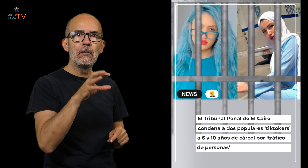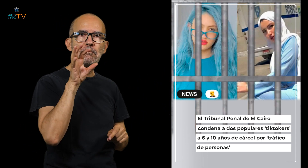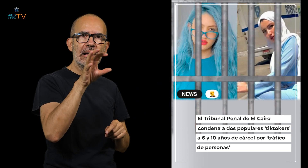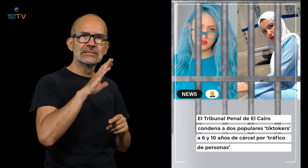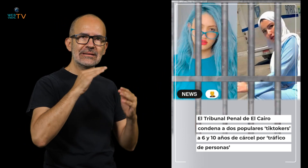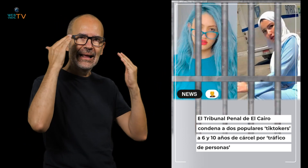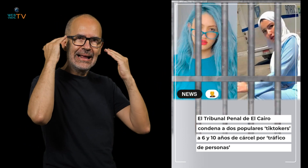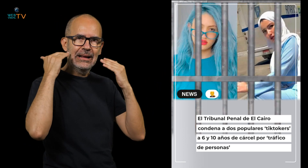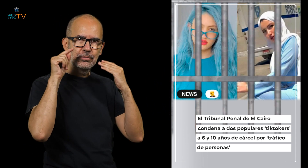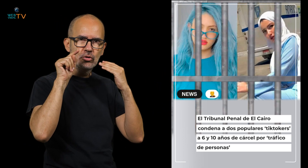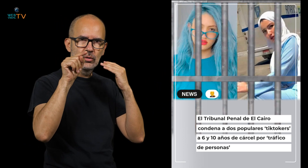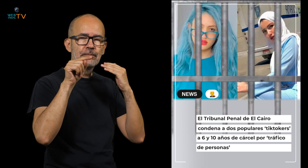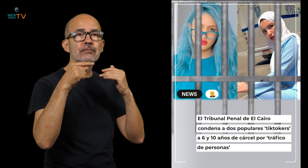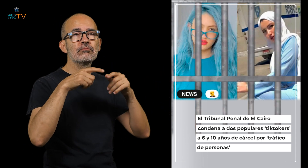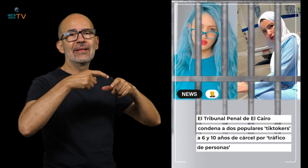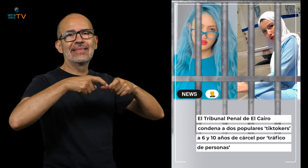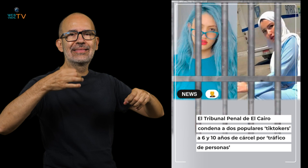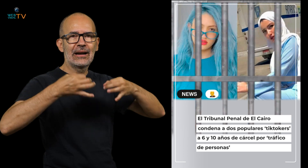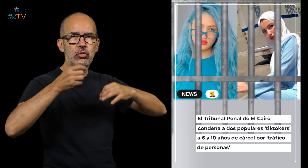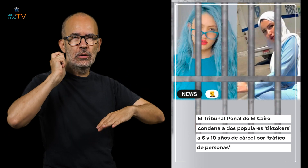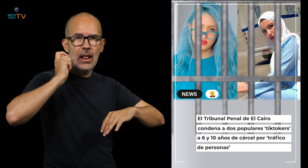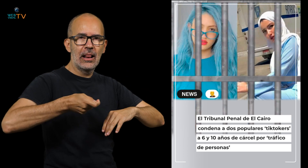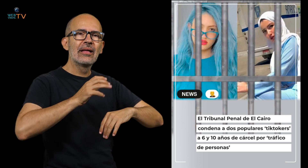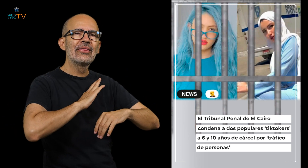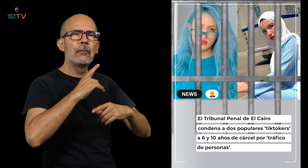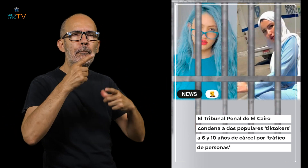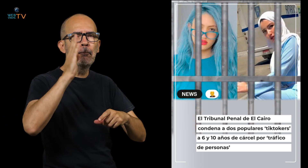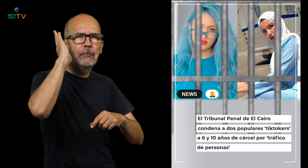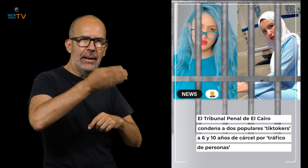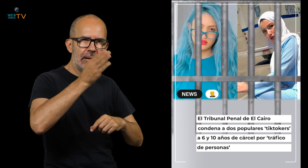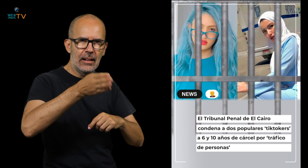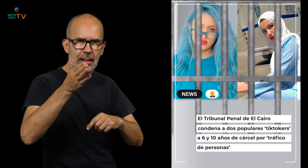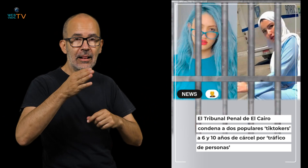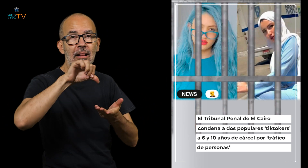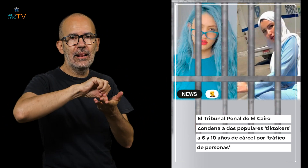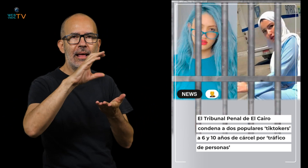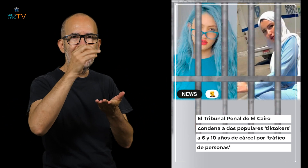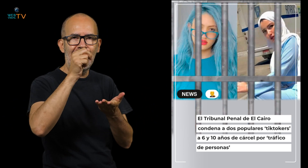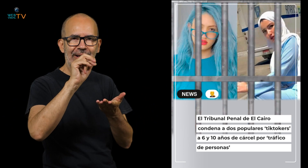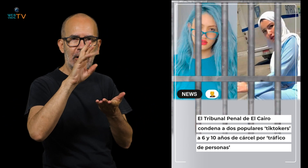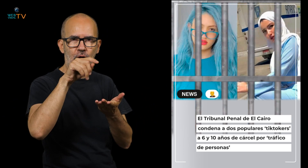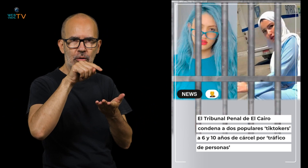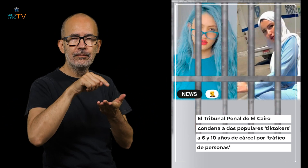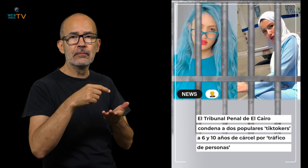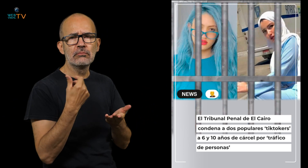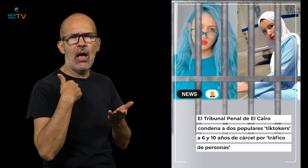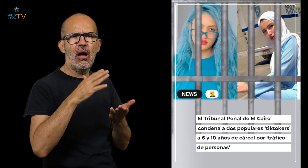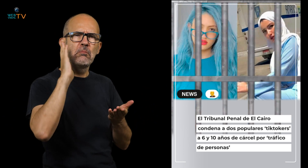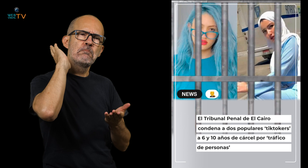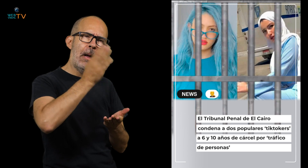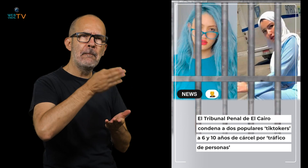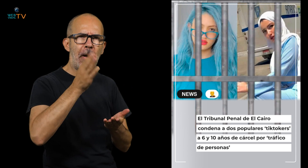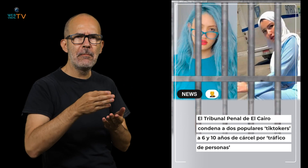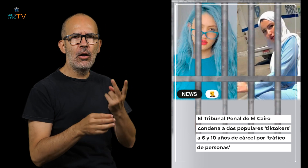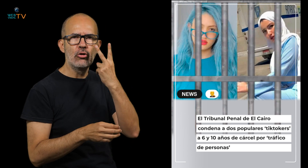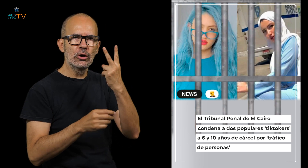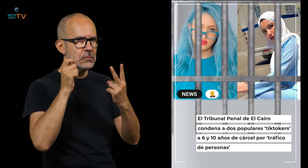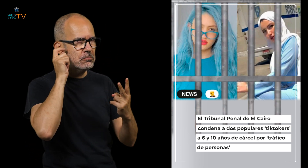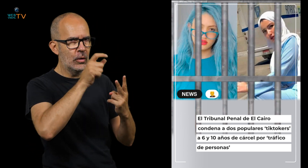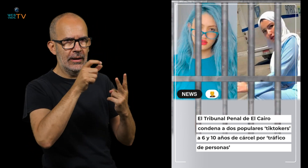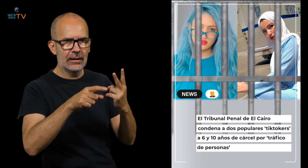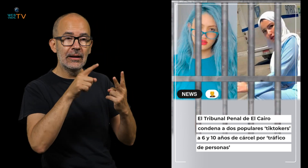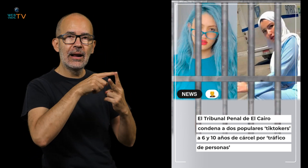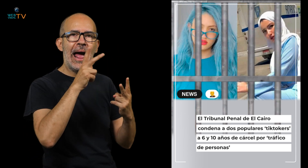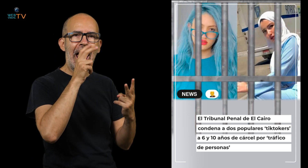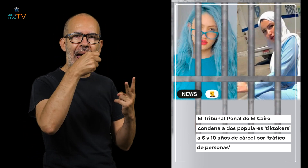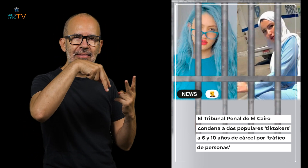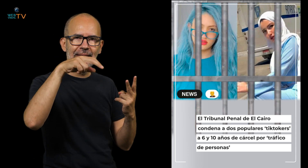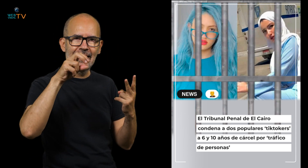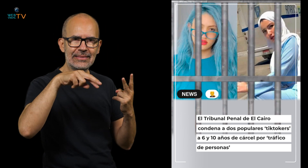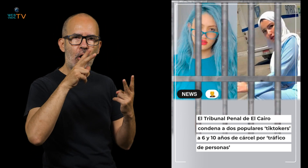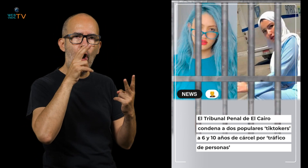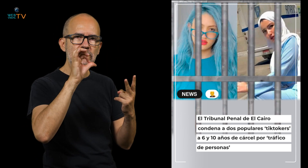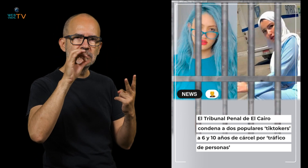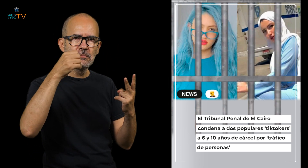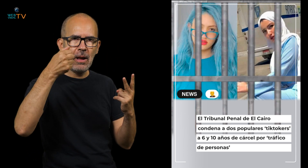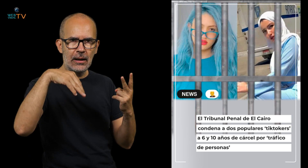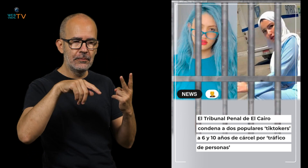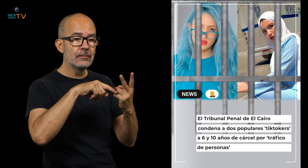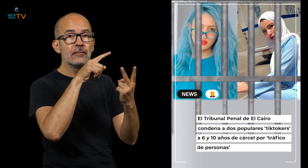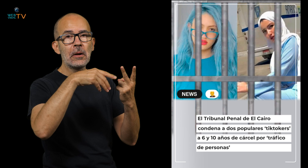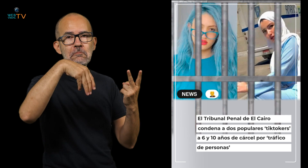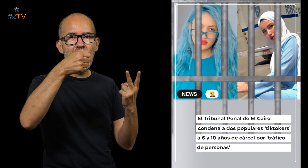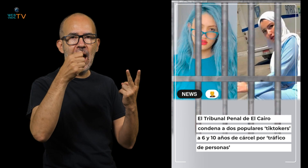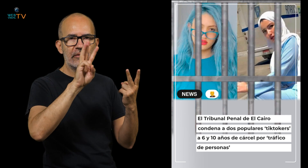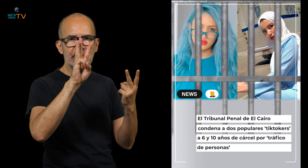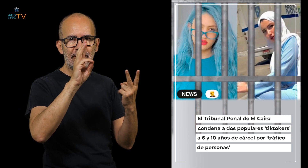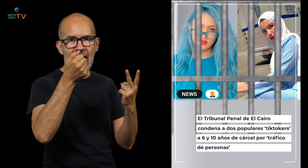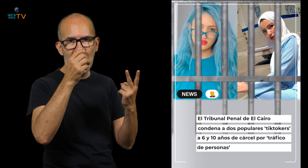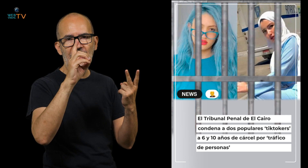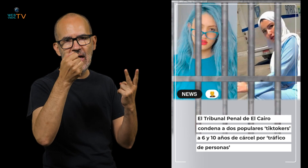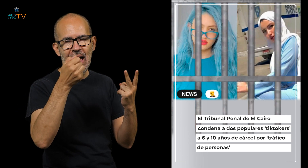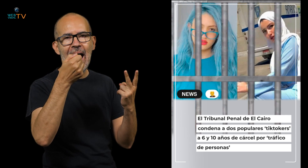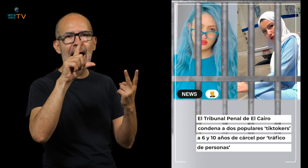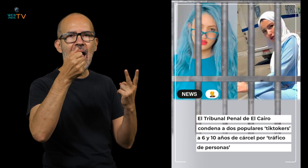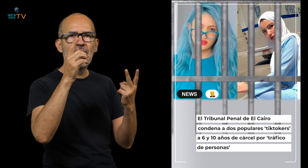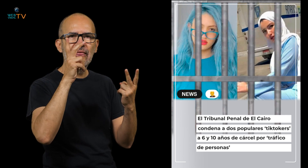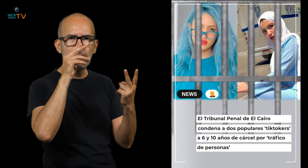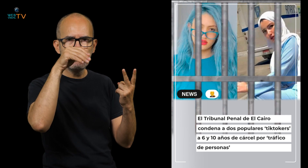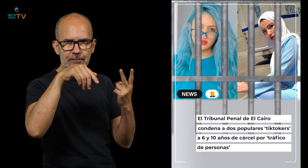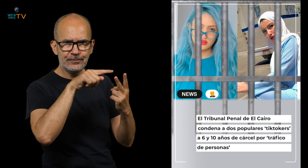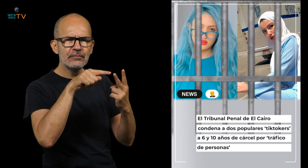En Egipto, el Tribunal Penal de El Cairo ha condenado a Haneen Hossam y Mawada Aladhm